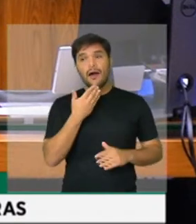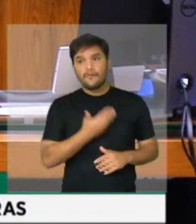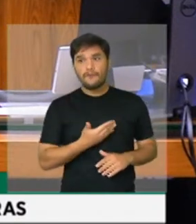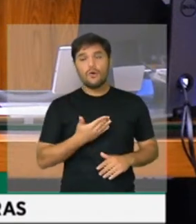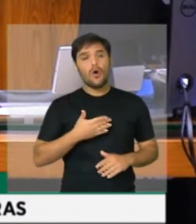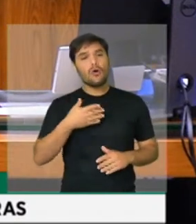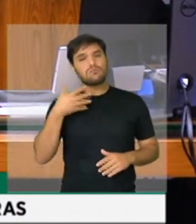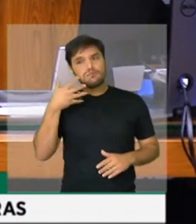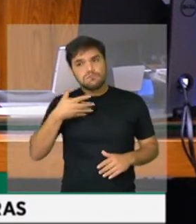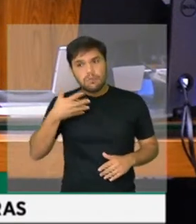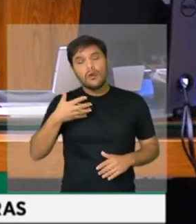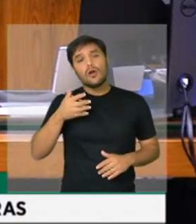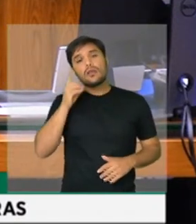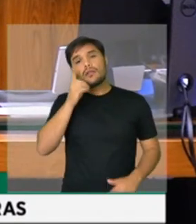O REQUERIMENTO DEPUTADO BOHN